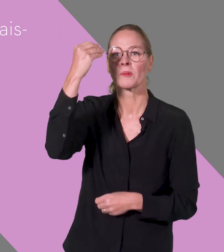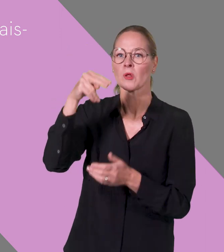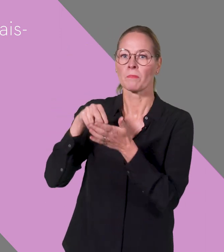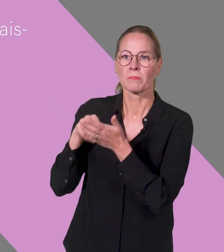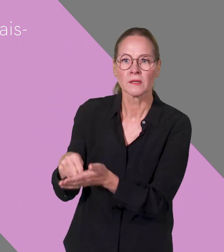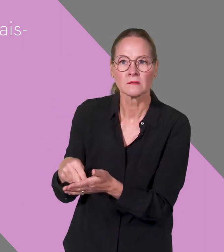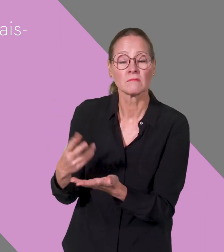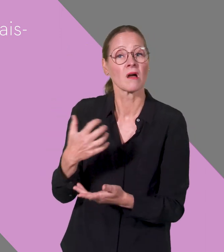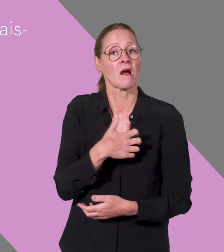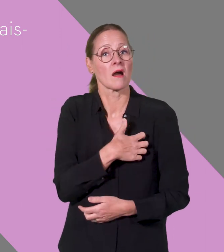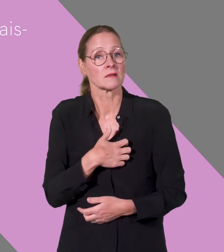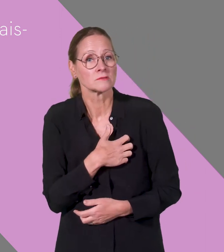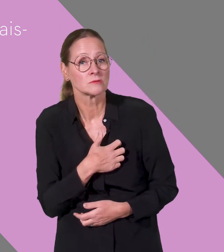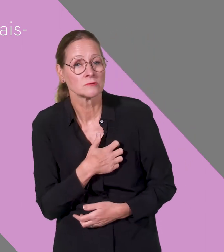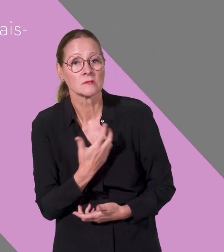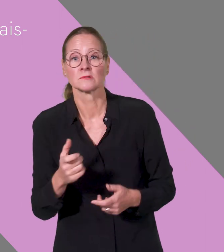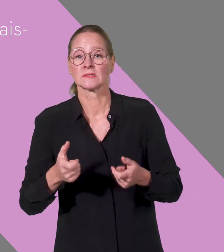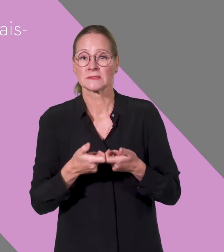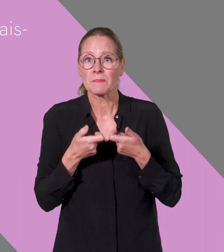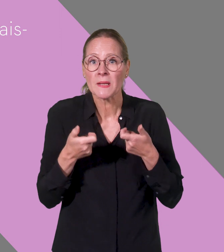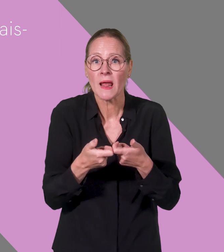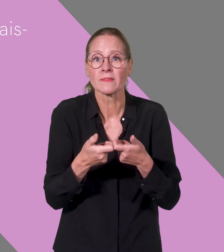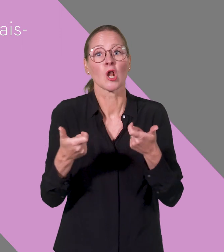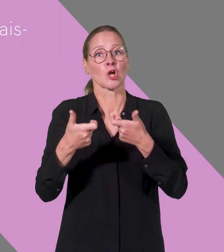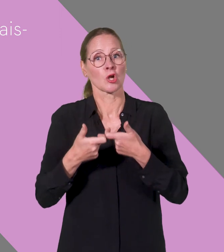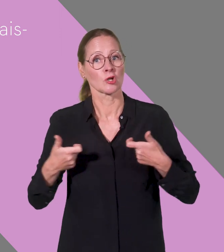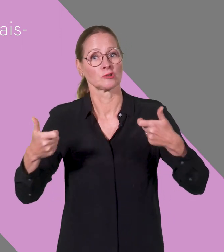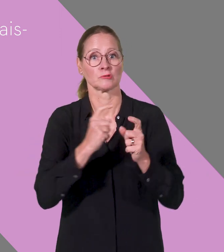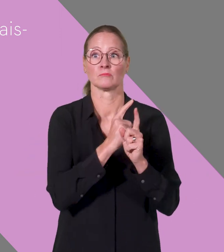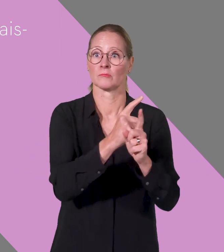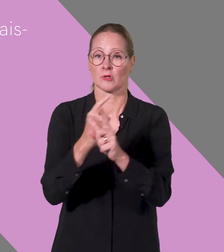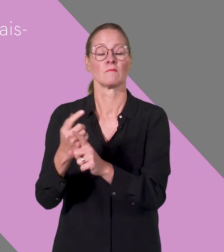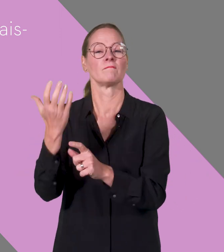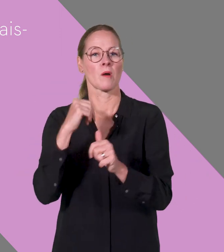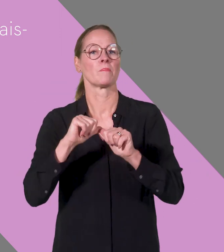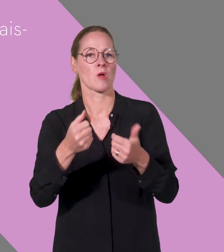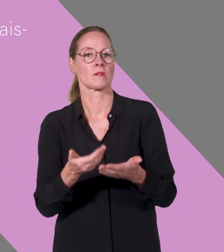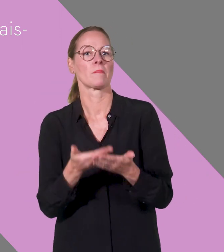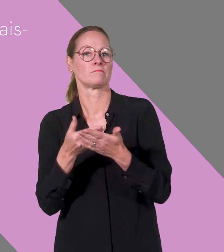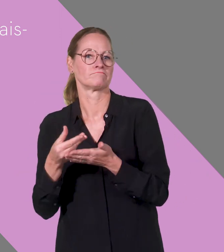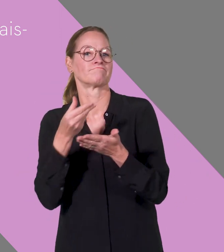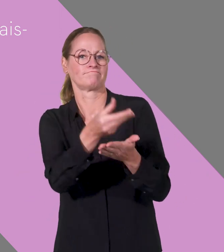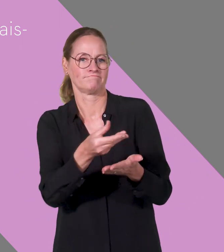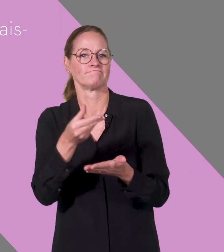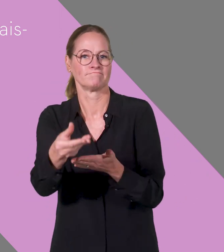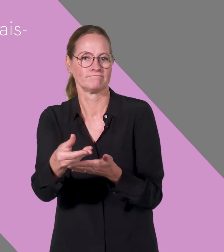opintomatkoihin, harrastustoimintaan sekä seminaareihin - ja kongresseihin osallistumiseen.